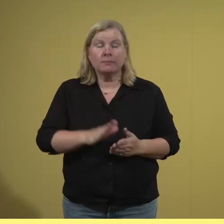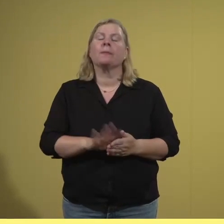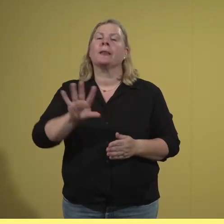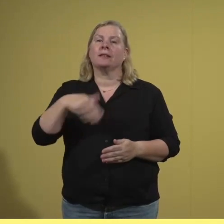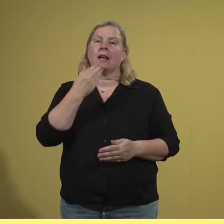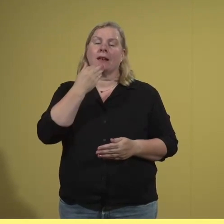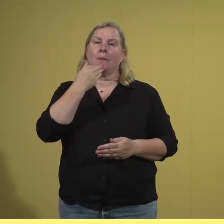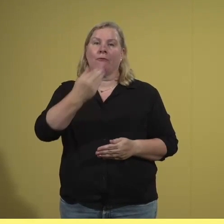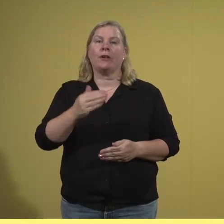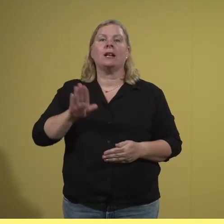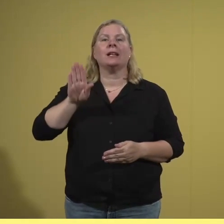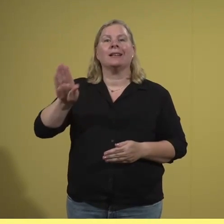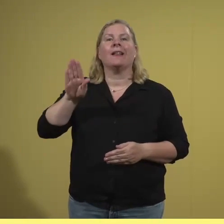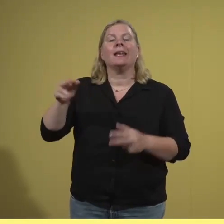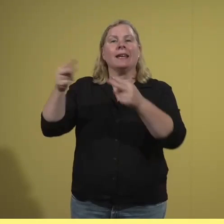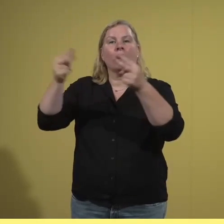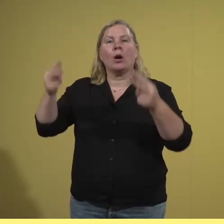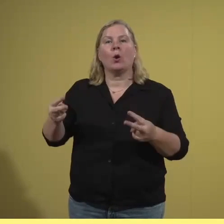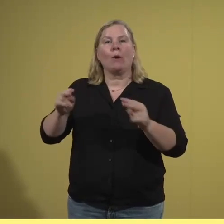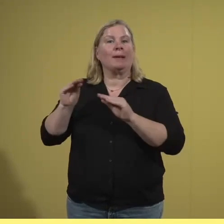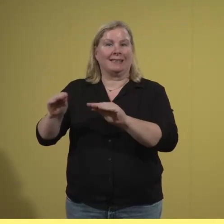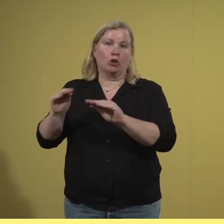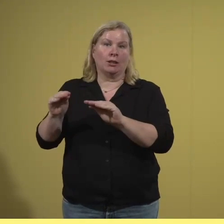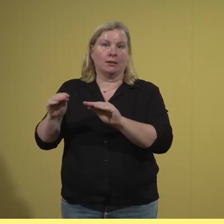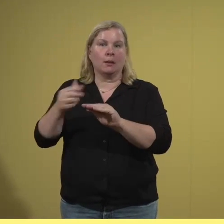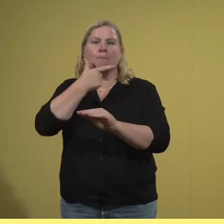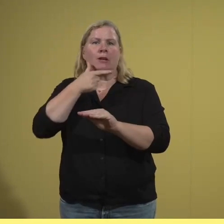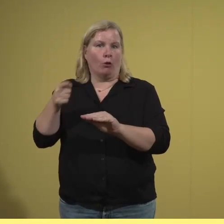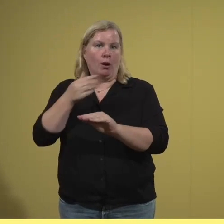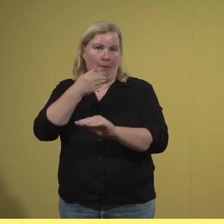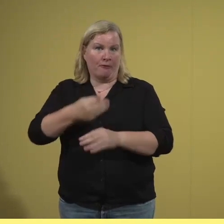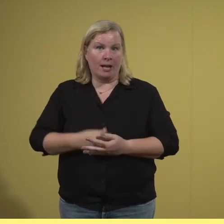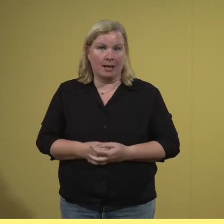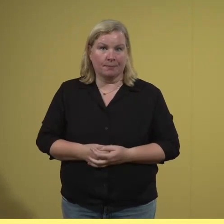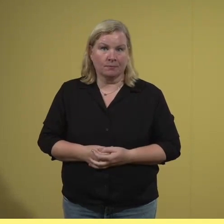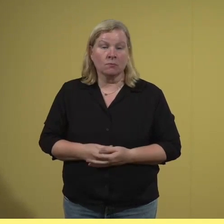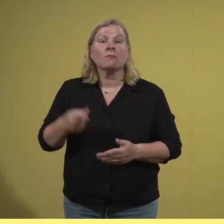dann kann ich Ihnen ganz warm Ihre Web-Session ans Herz legen. Am Mittwoch findet die statt.